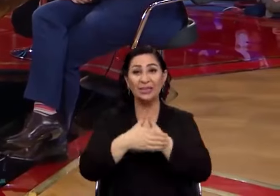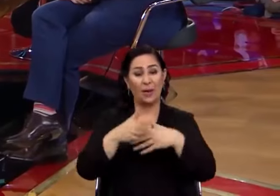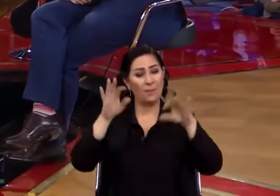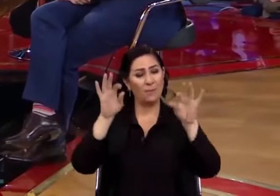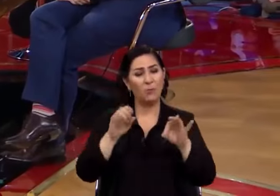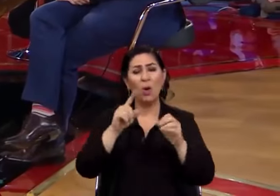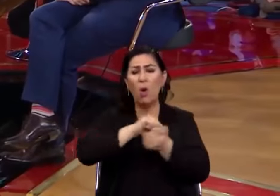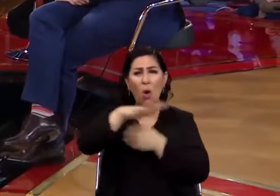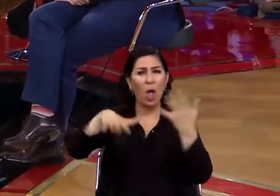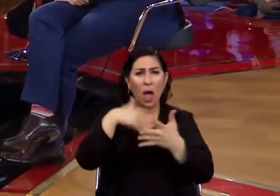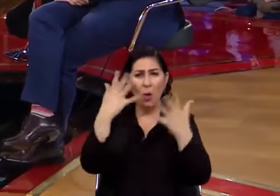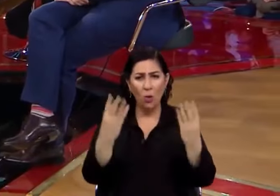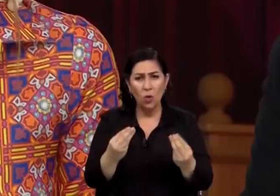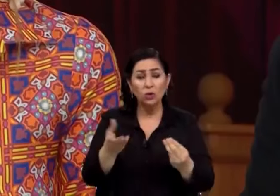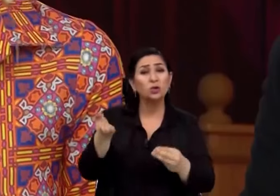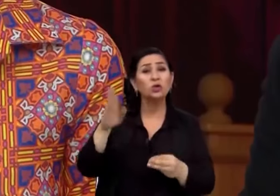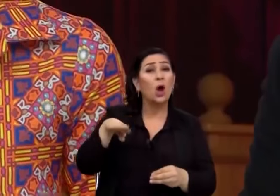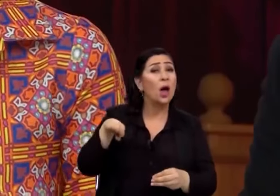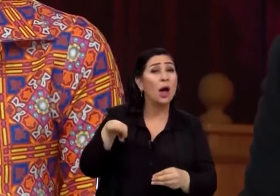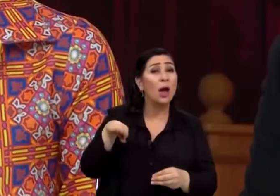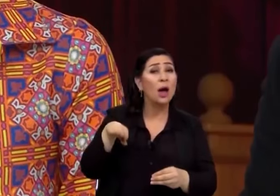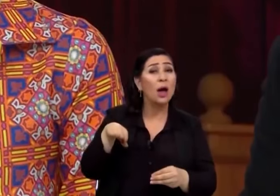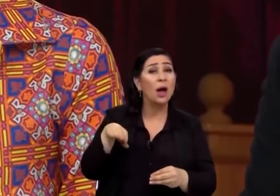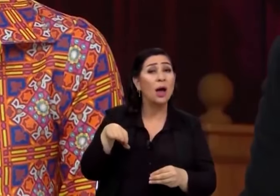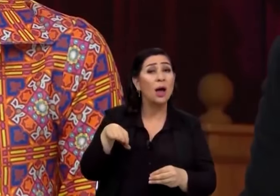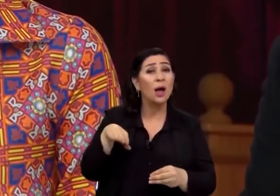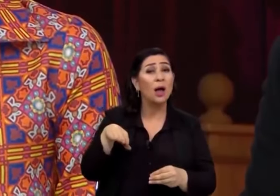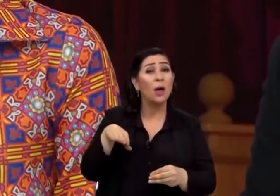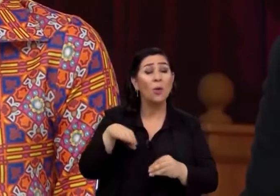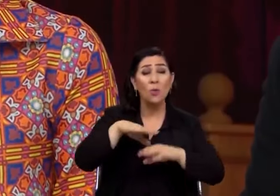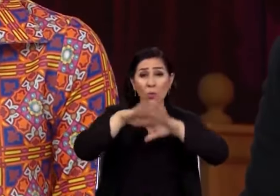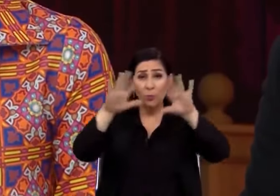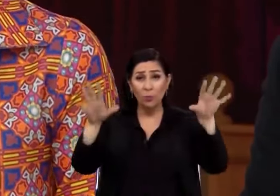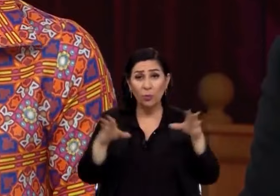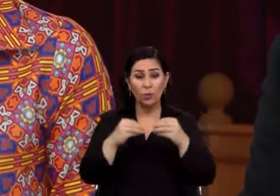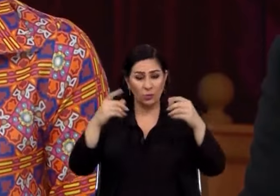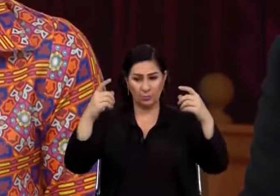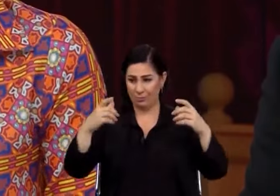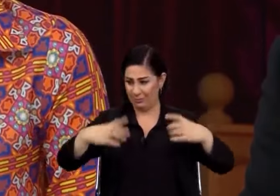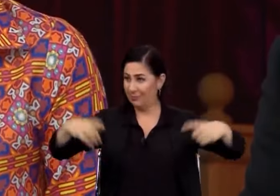olay oluyor ve sonrasında bütün mekanda bulunan herkes